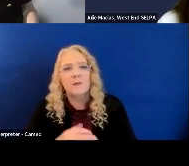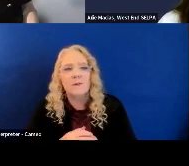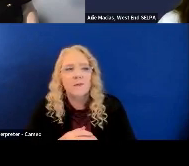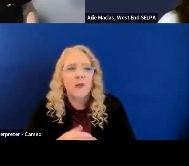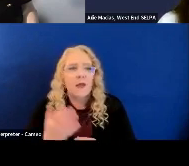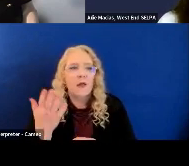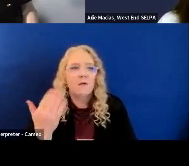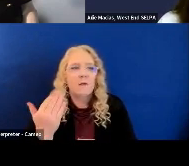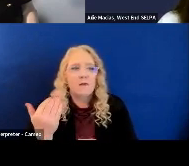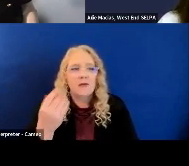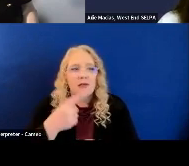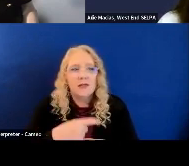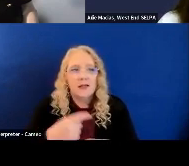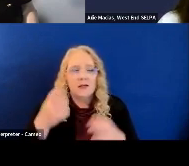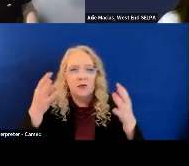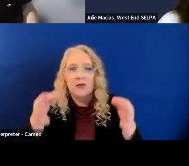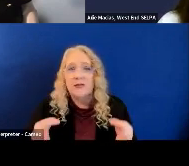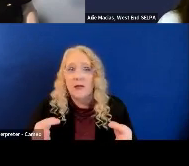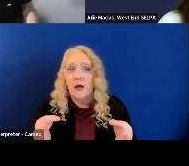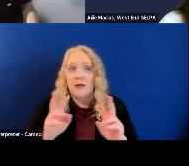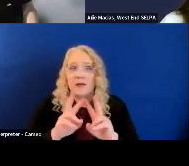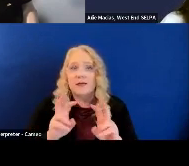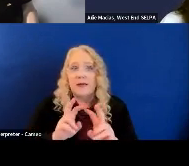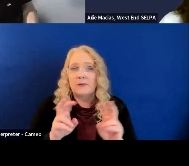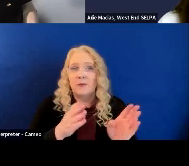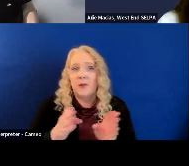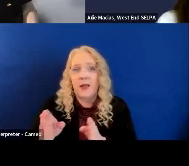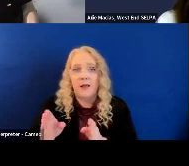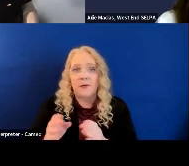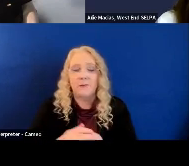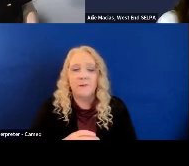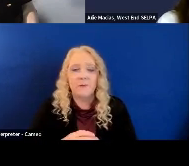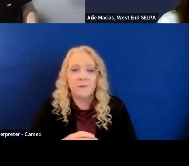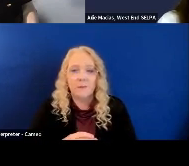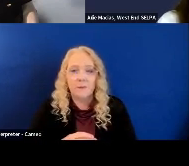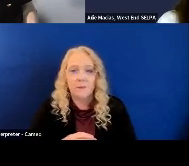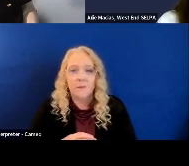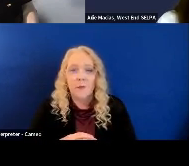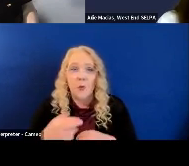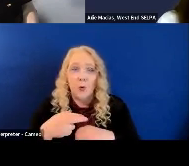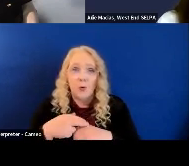días para decidir sobre un plan de evaluación, por lo que una vez que se realiza una referencia para una evaluación, a los padres se